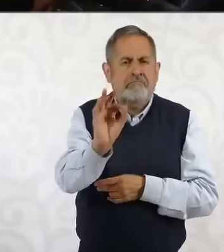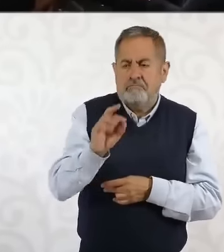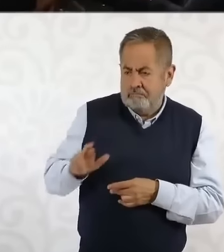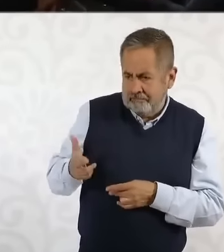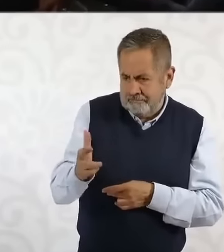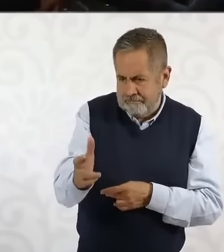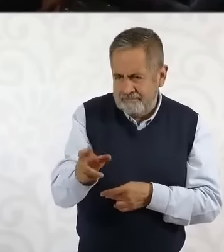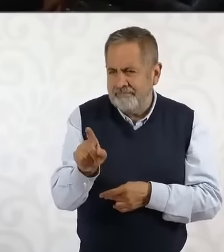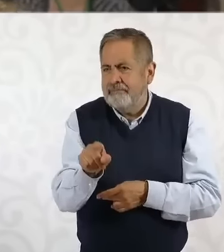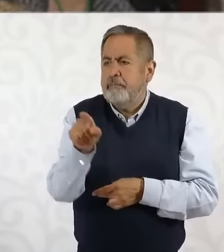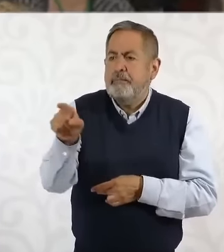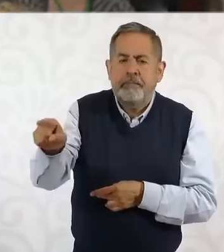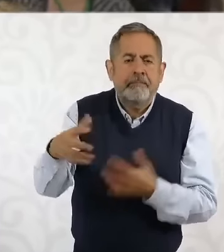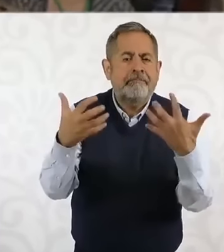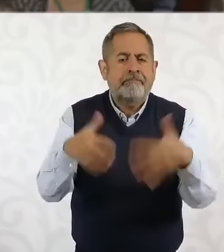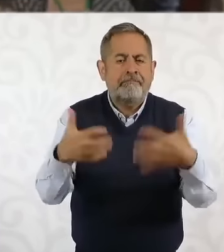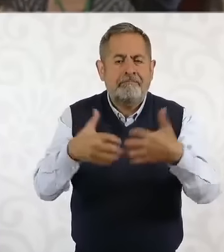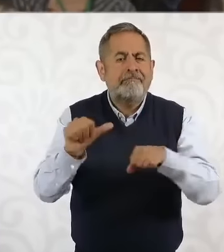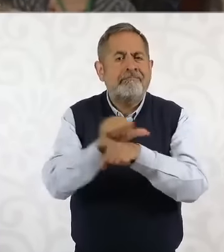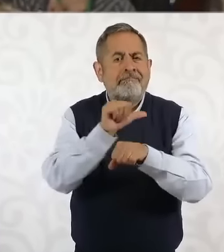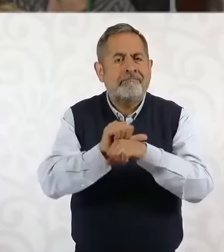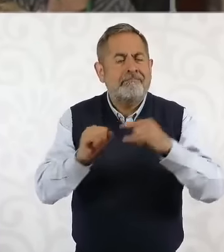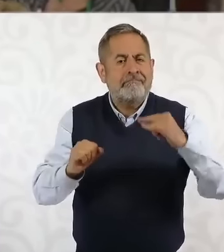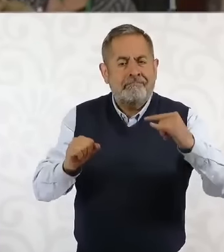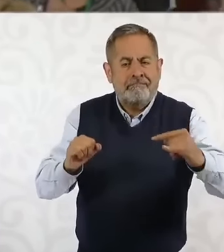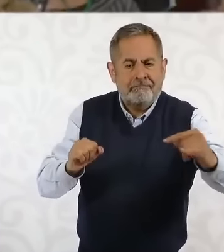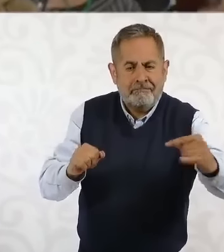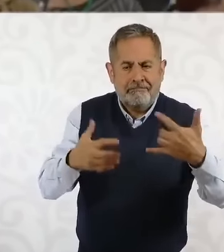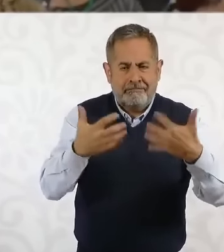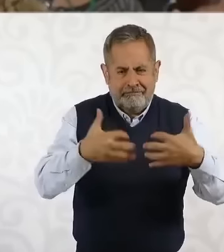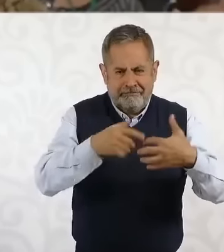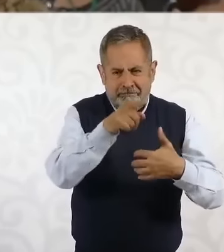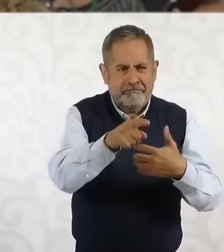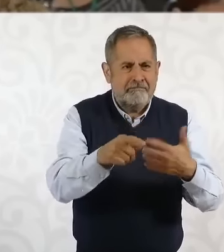con el sector automotriz que se ubica en la zona para analizar las descargas, pues